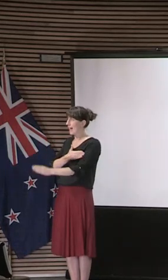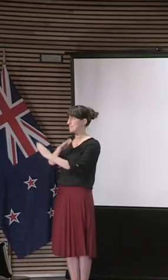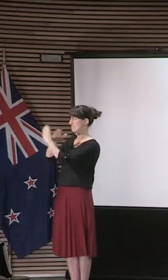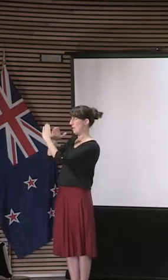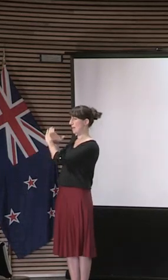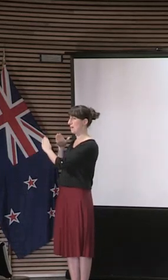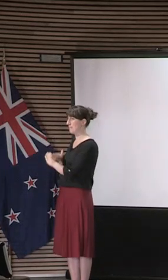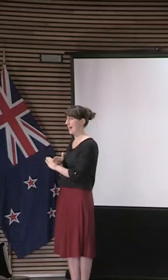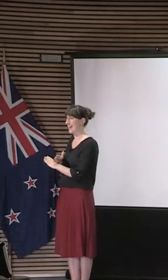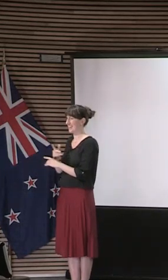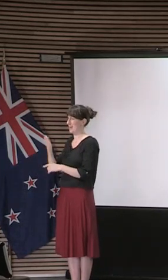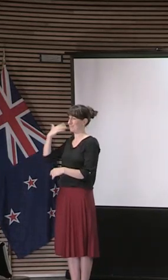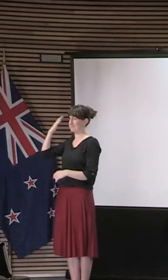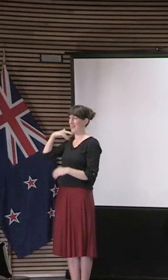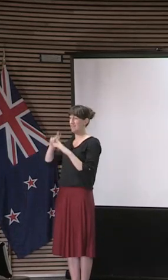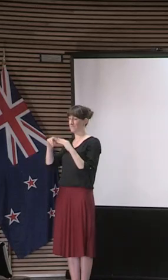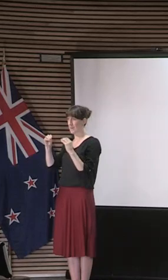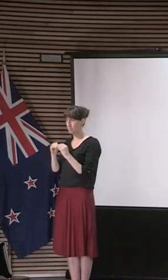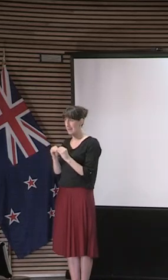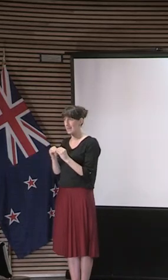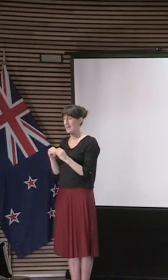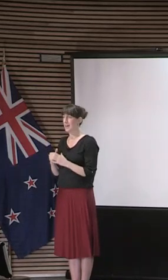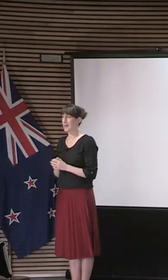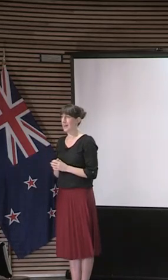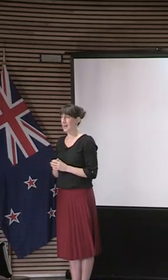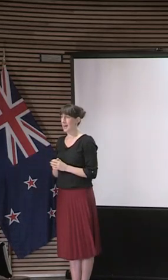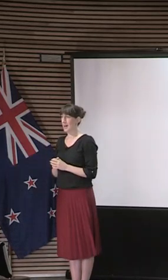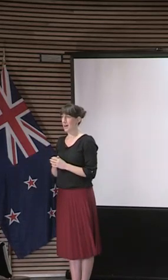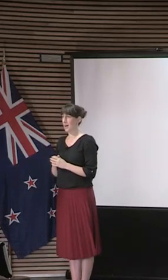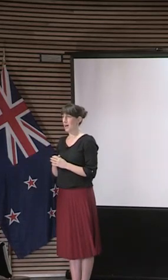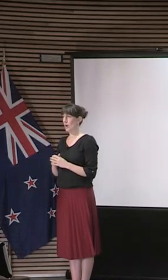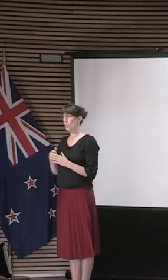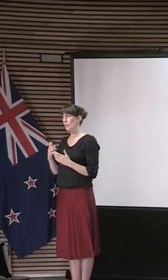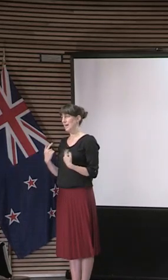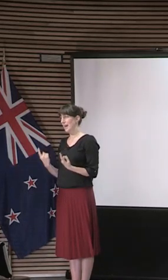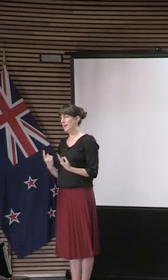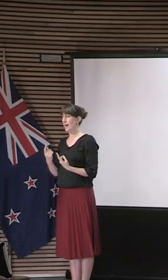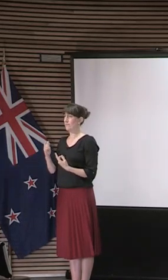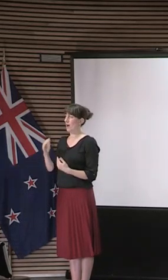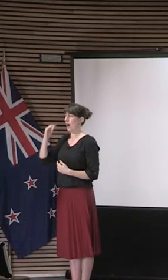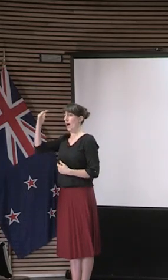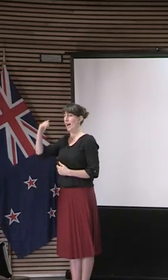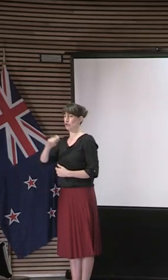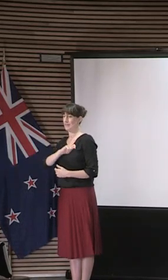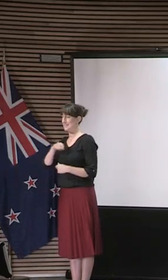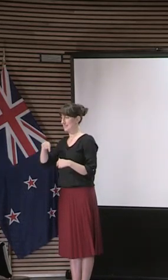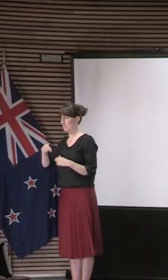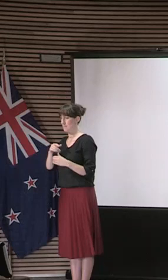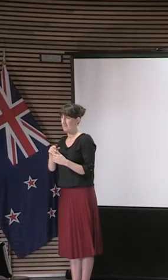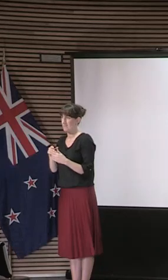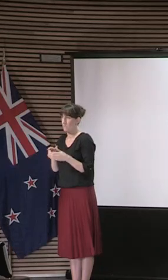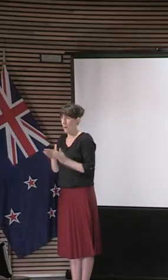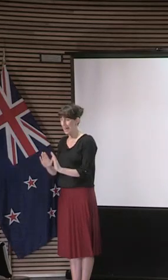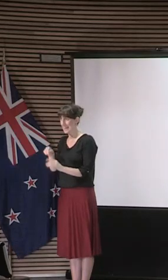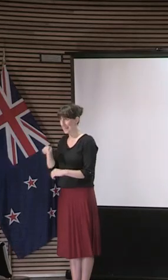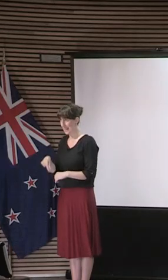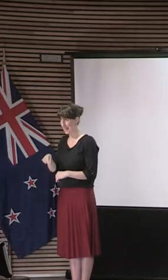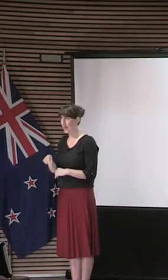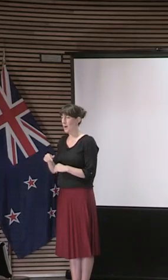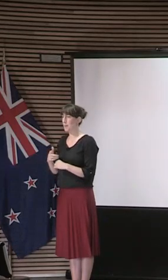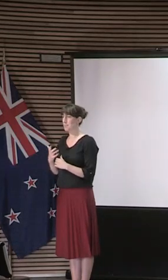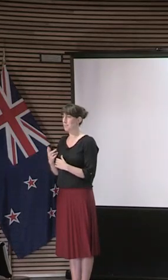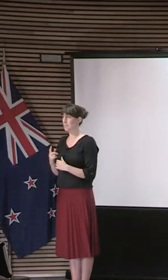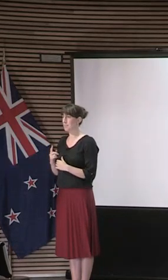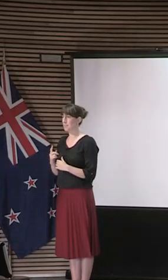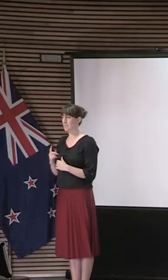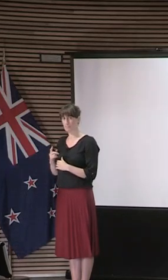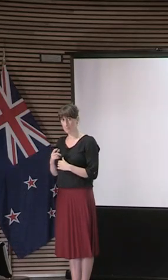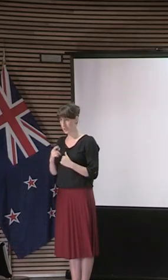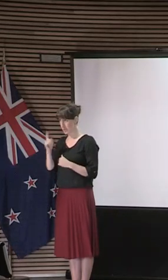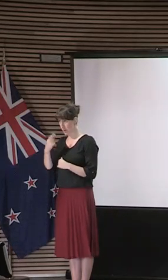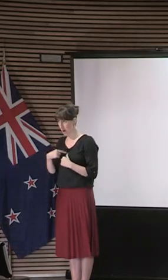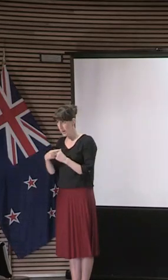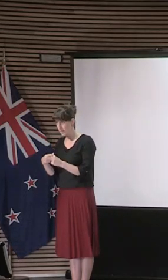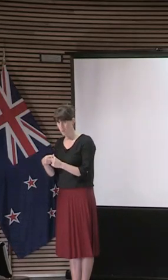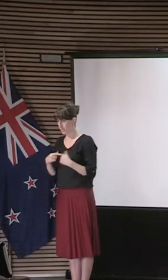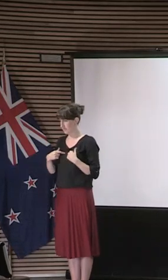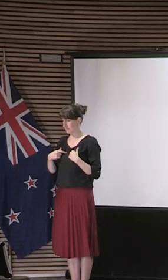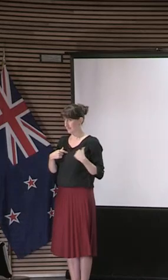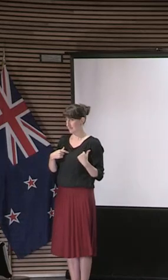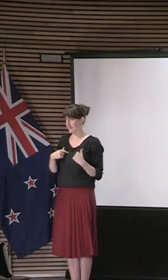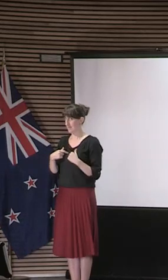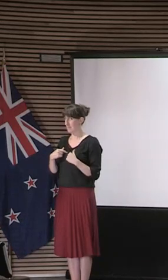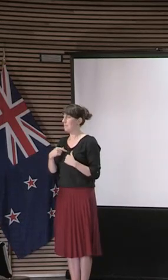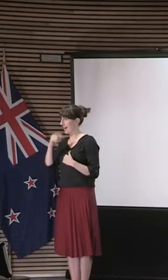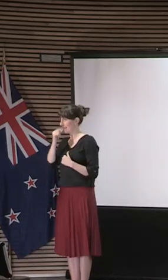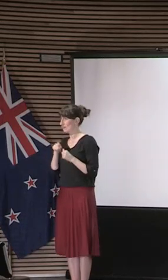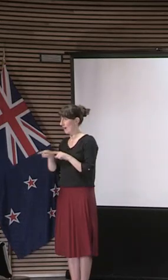te rohe i waenganui o Pepuere. I